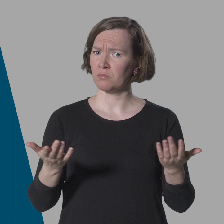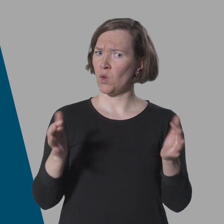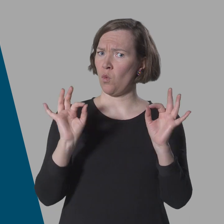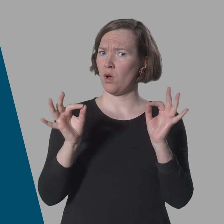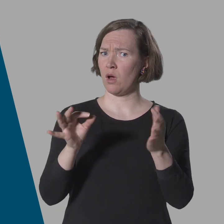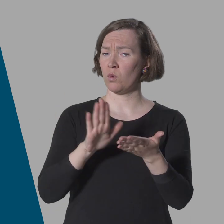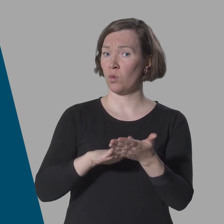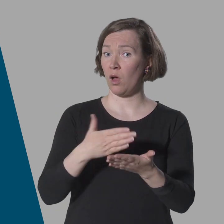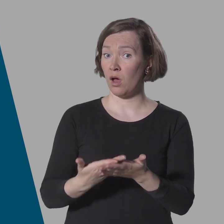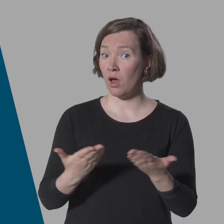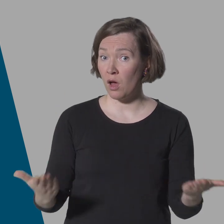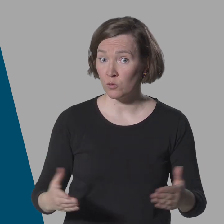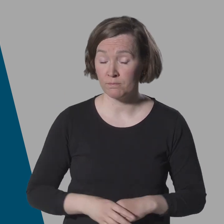Entäpä sitten tulkkaus?